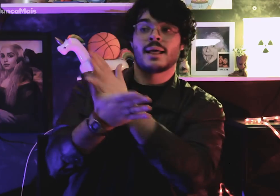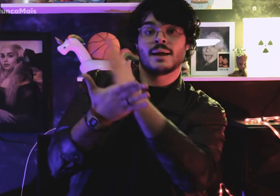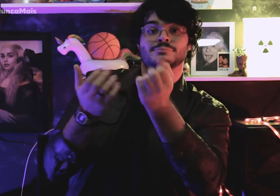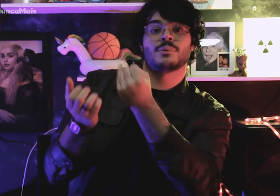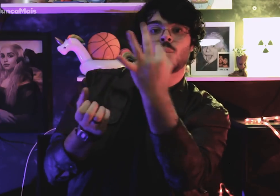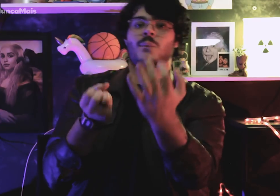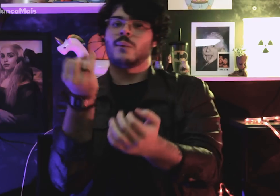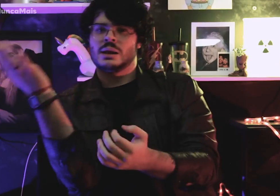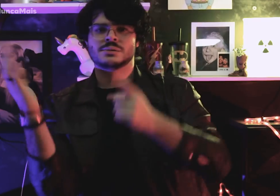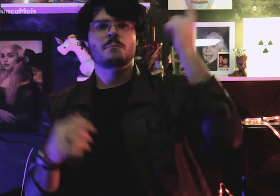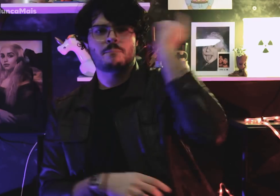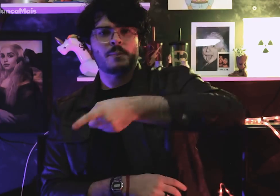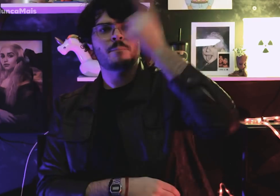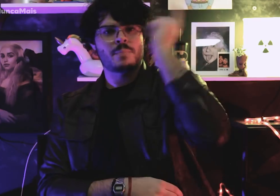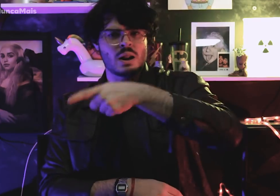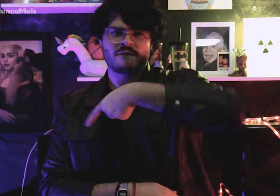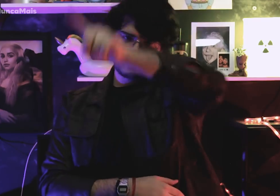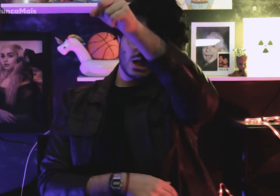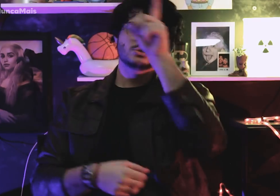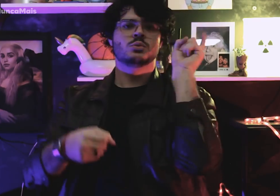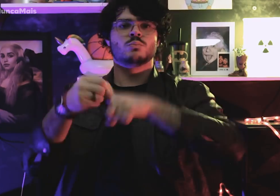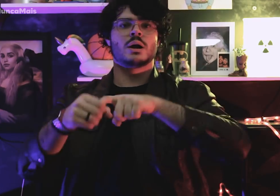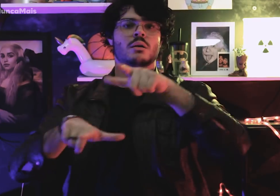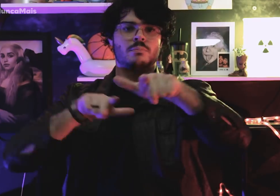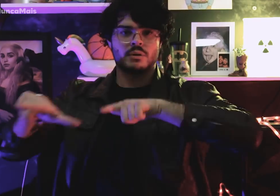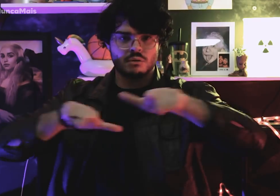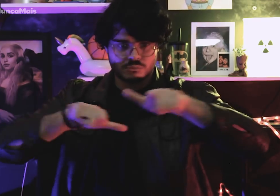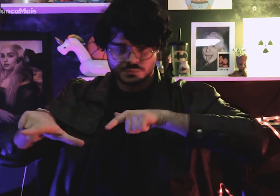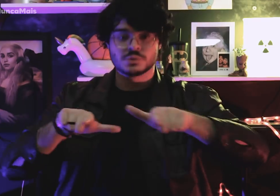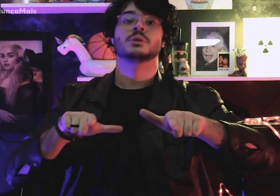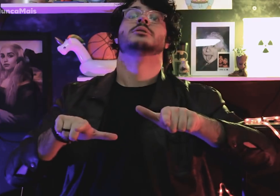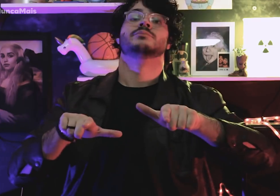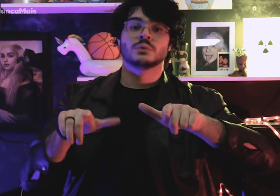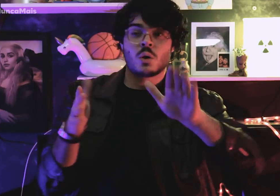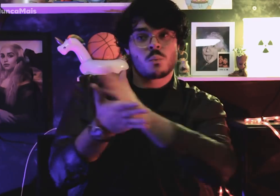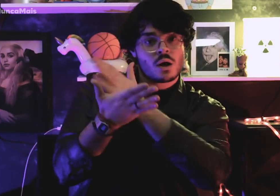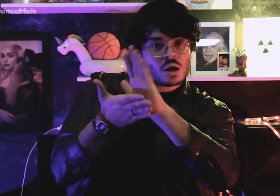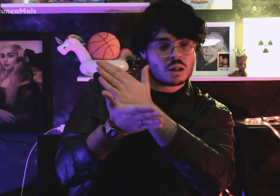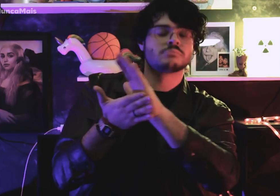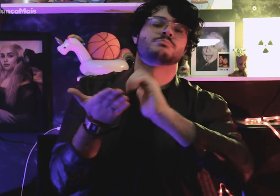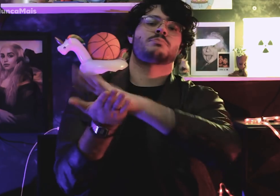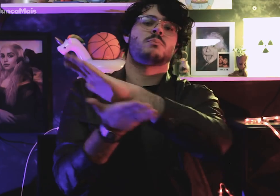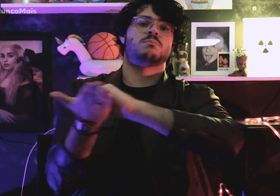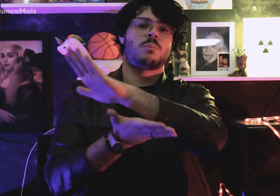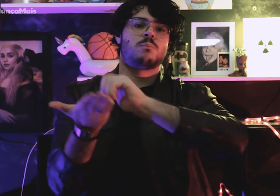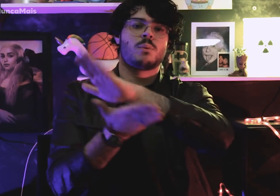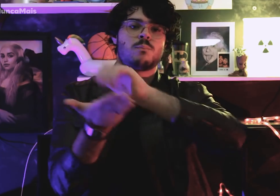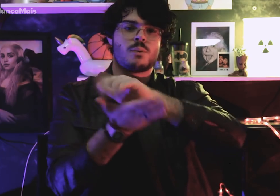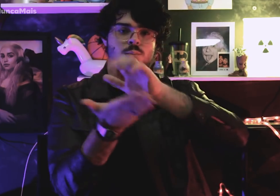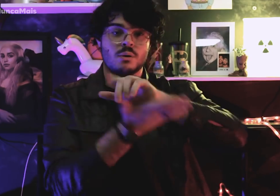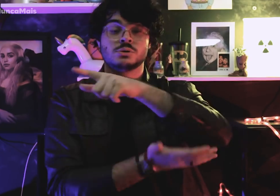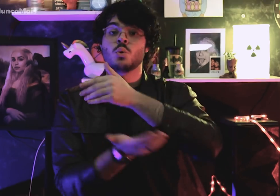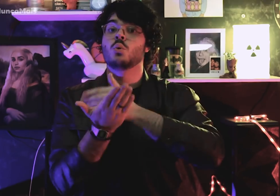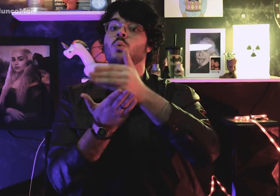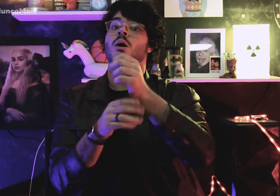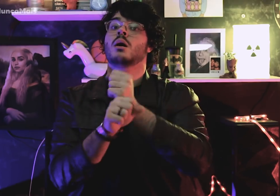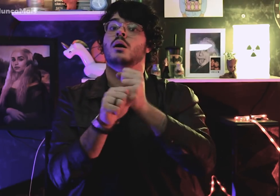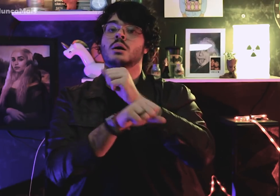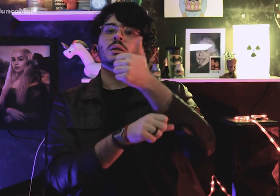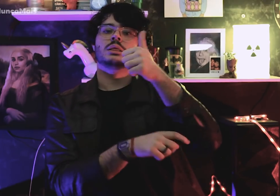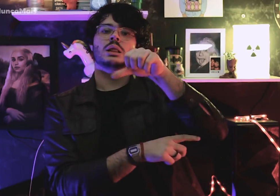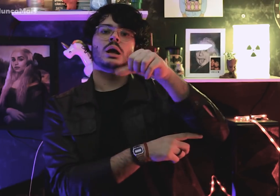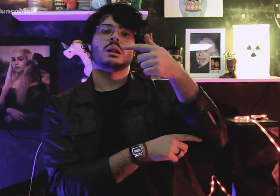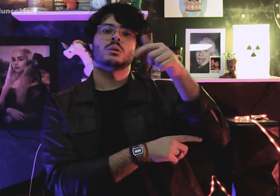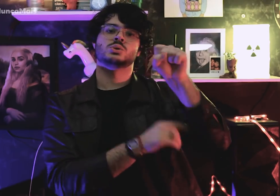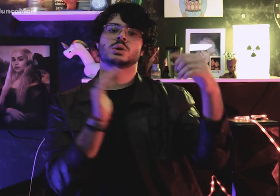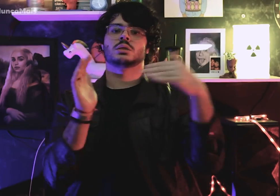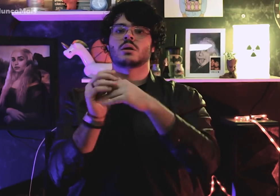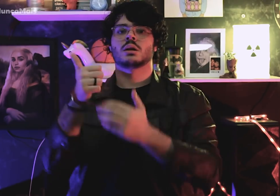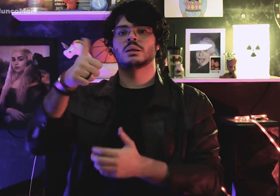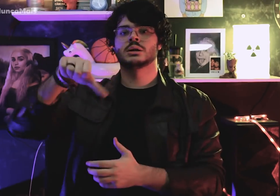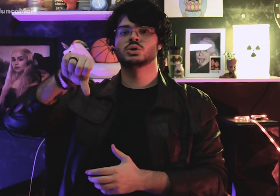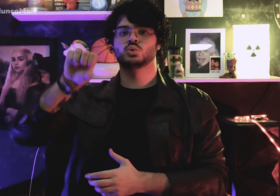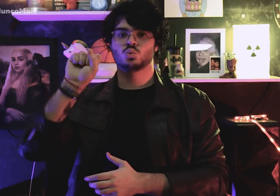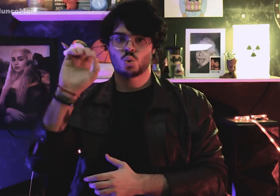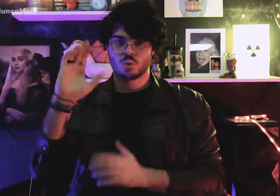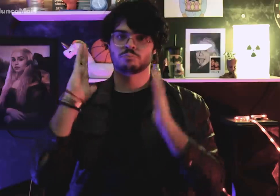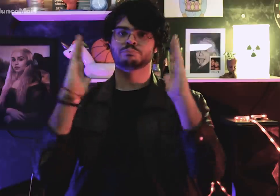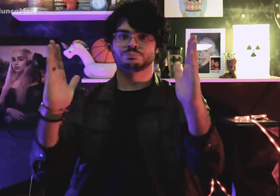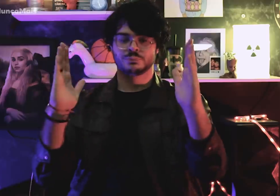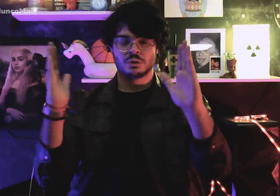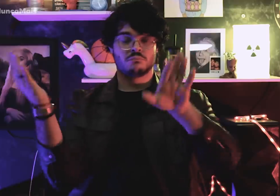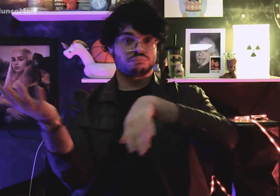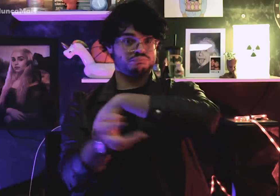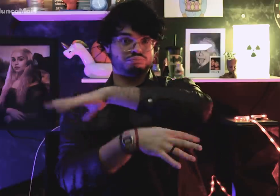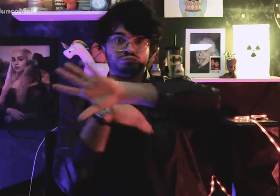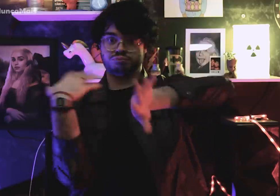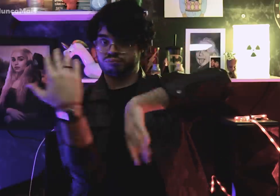alguns voltaram a trabalhar e outros foram demitidos, entre 1978 e 1980.